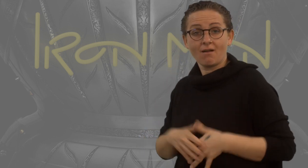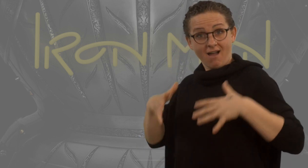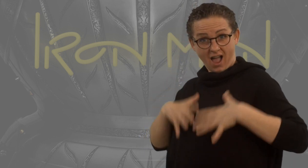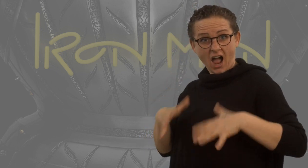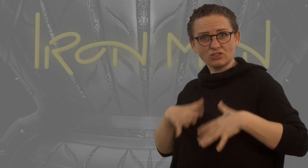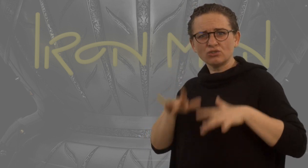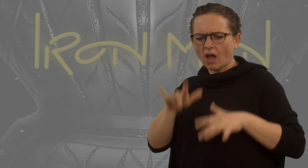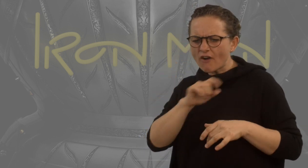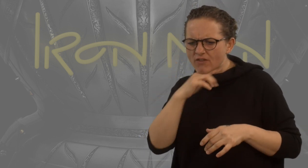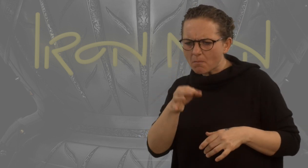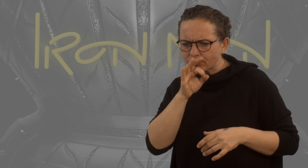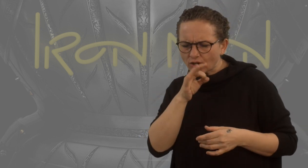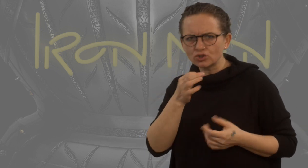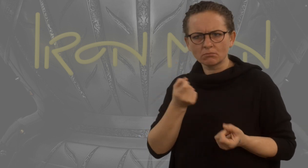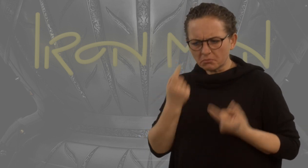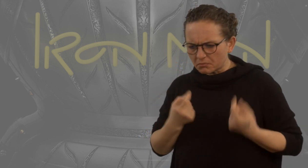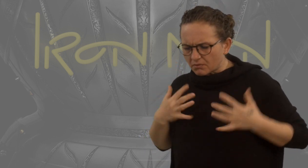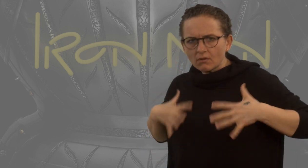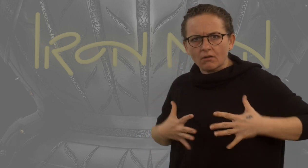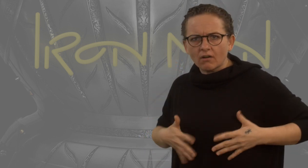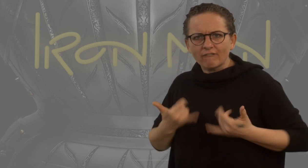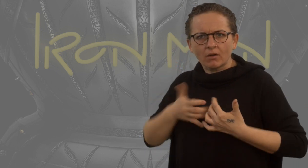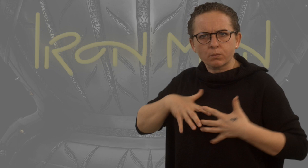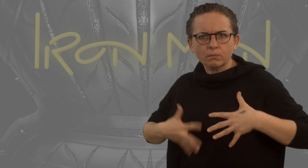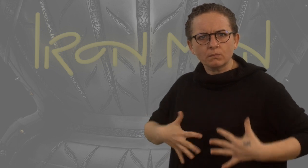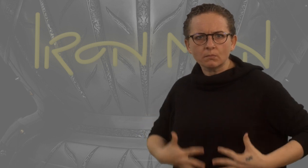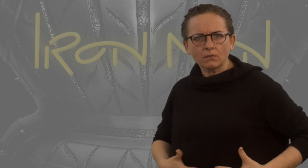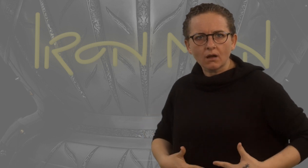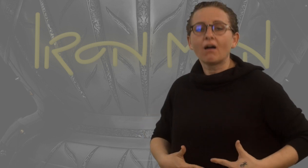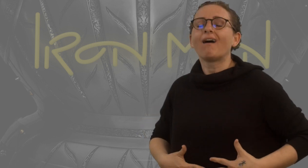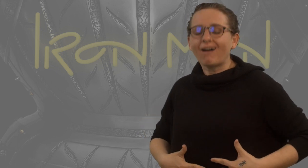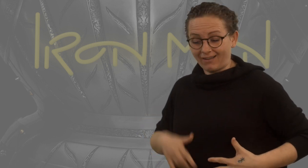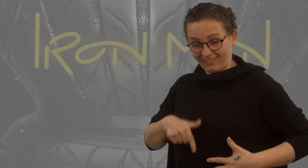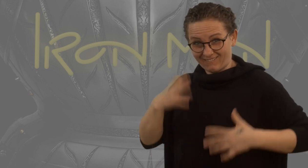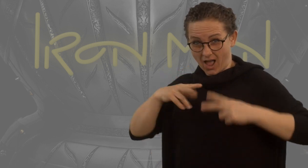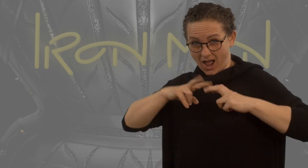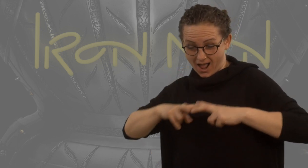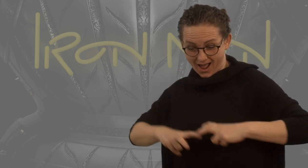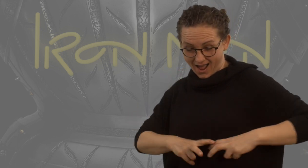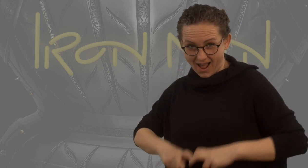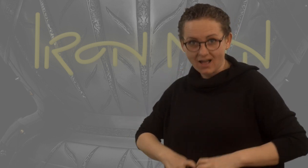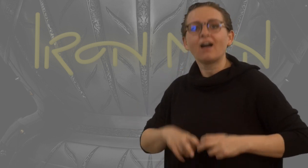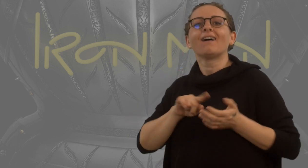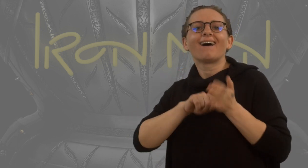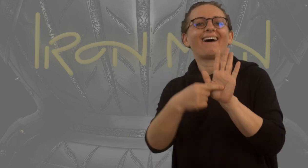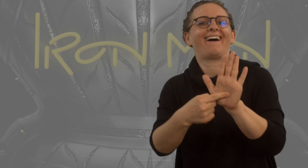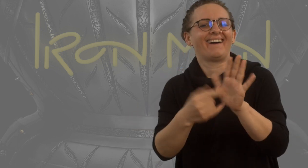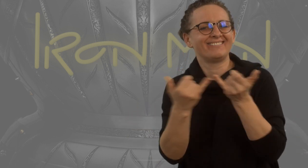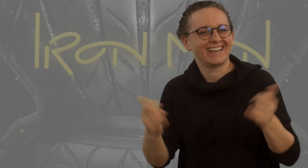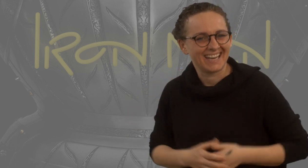Darüber hinaus werden die vielfältigen Funktionen dieser Kleidung untersucht.